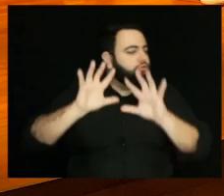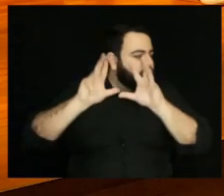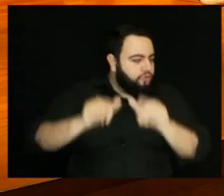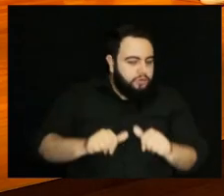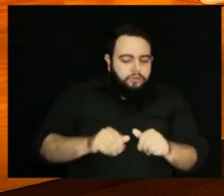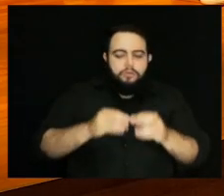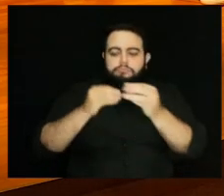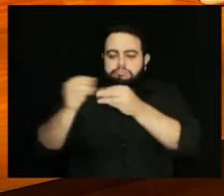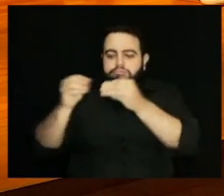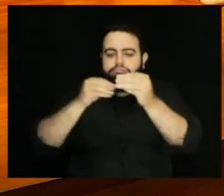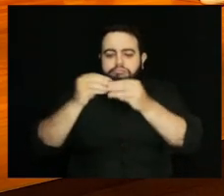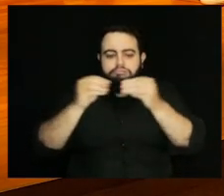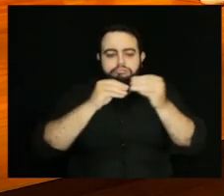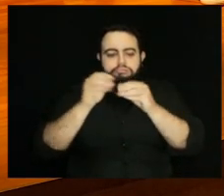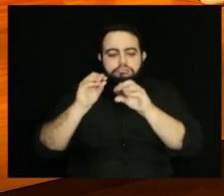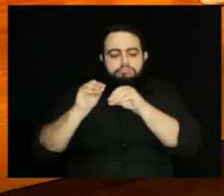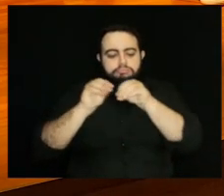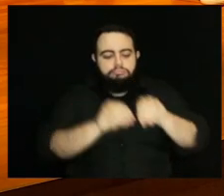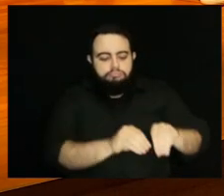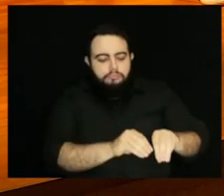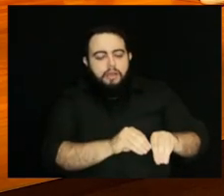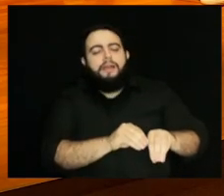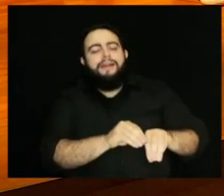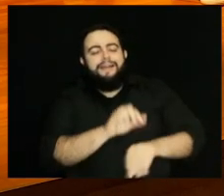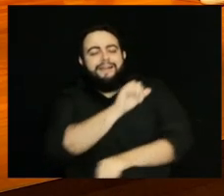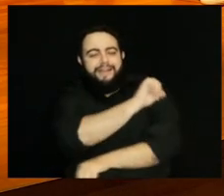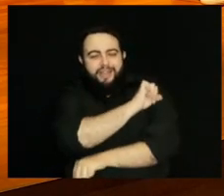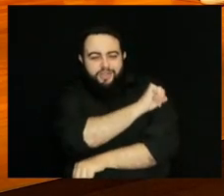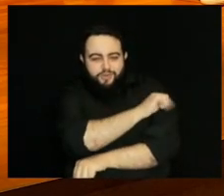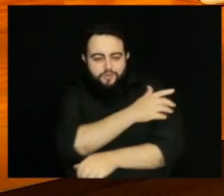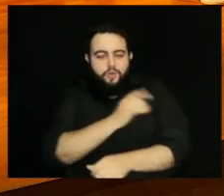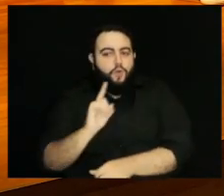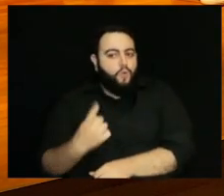estados para ir pro Rio de Janeiro para se tornar em nomes nacionais. O único que não fez isso foi o